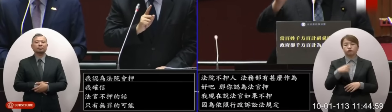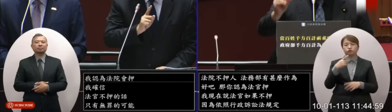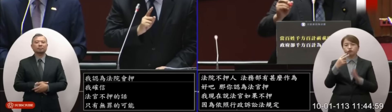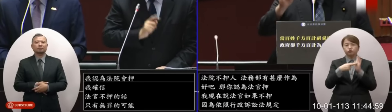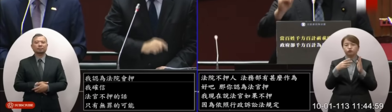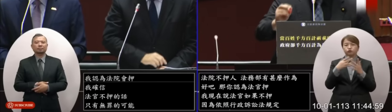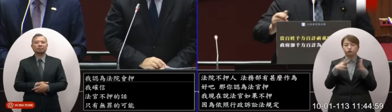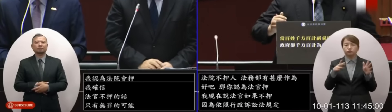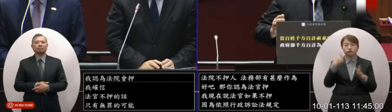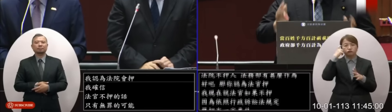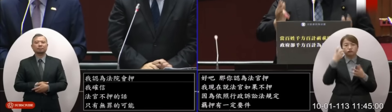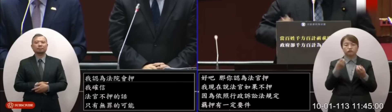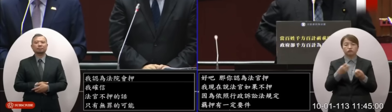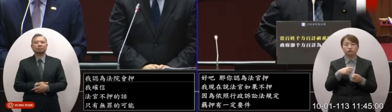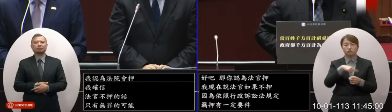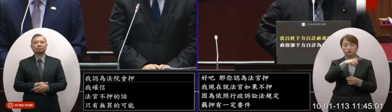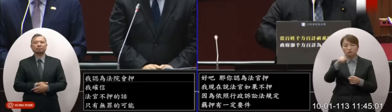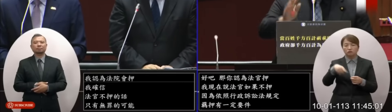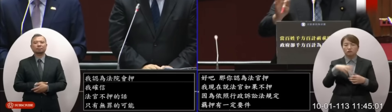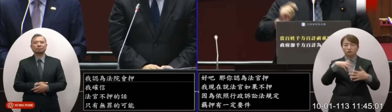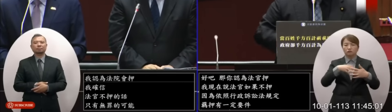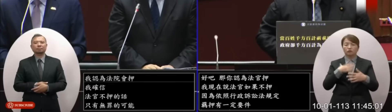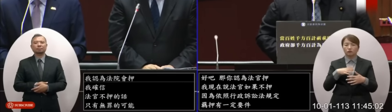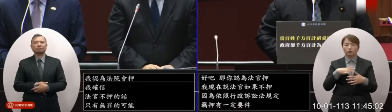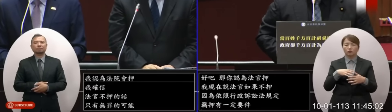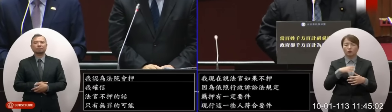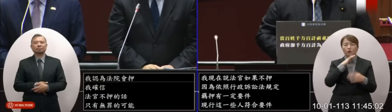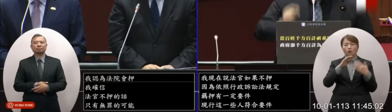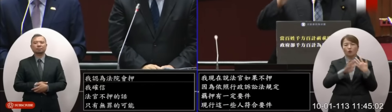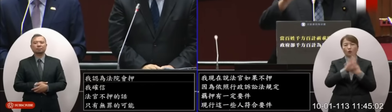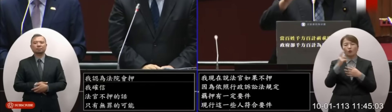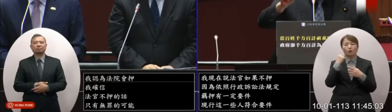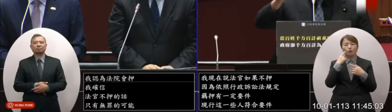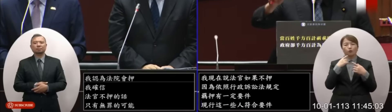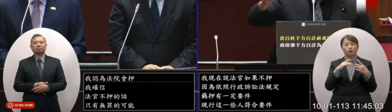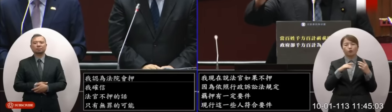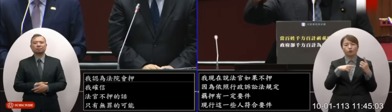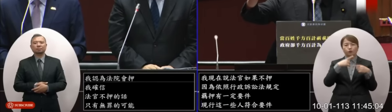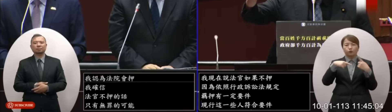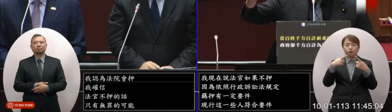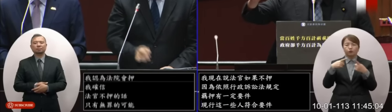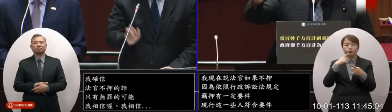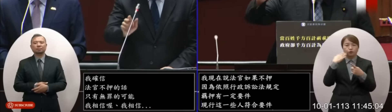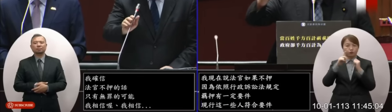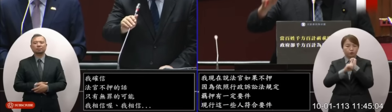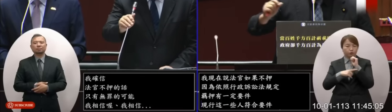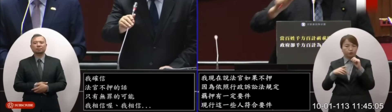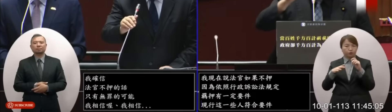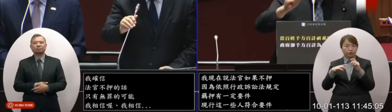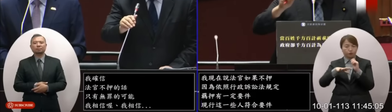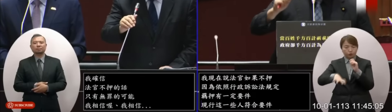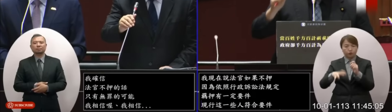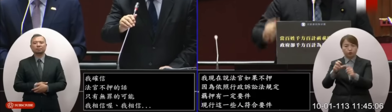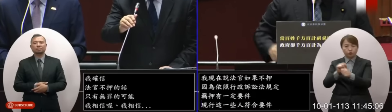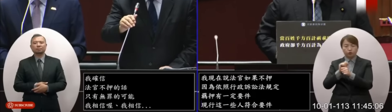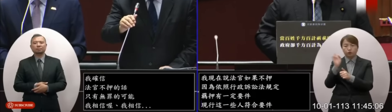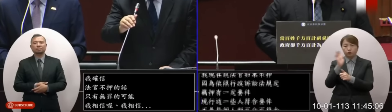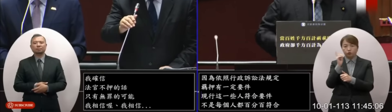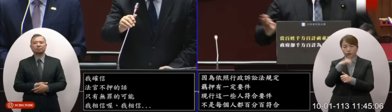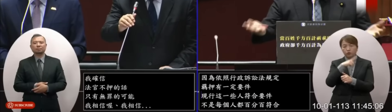部長院長 大家都內行人 不用在那邊講外行話 法院如果不押的話 法務部請問有什麼作為